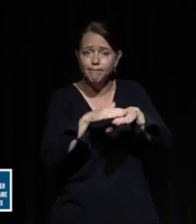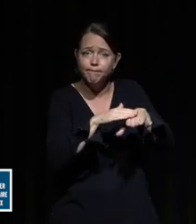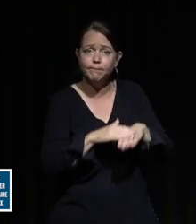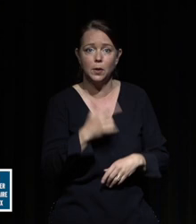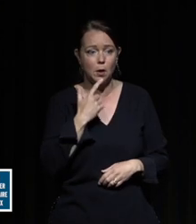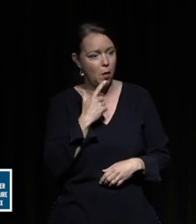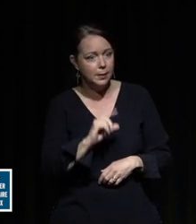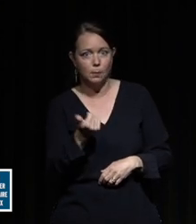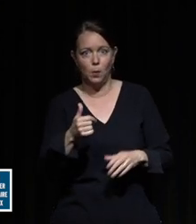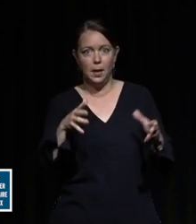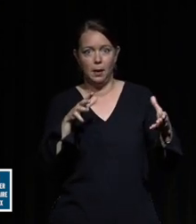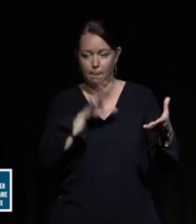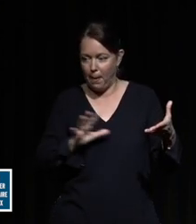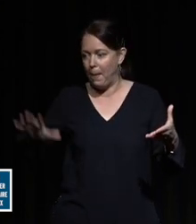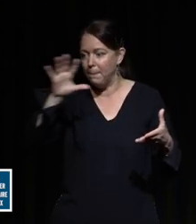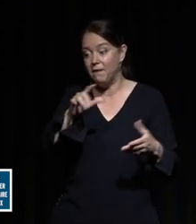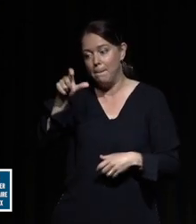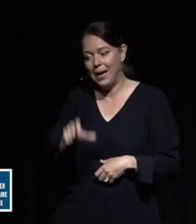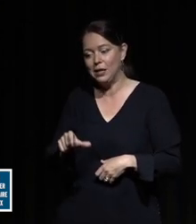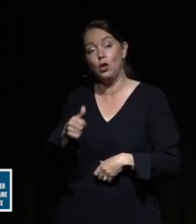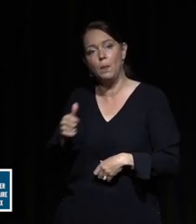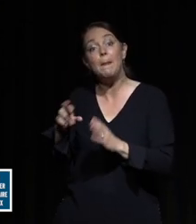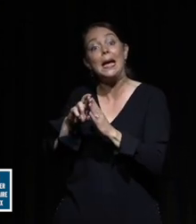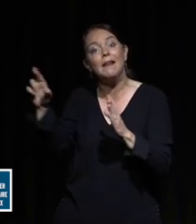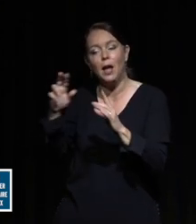que ces examens soit fait par des gens référent et vous pouvez pas considérer que tout le monde